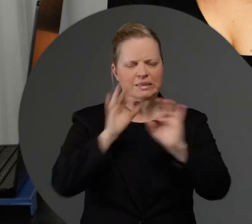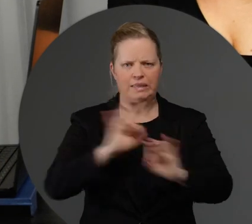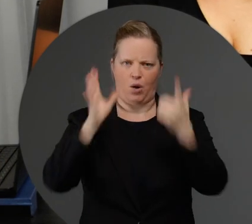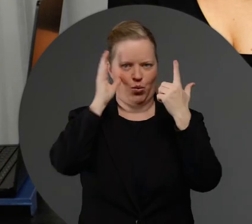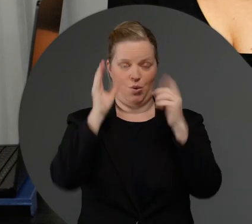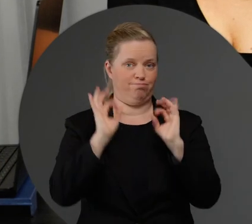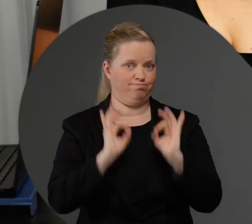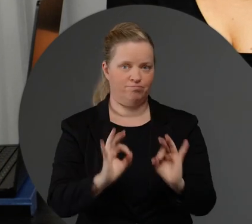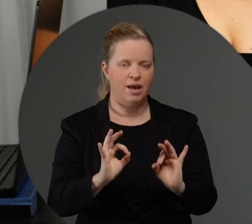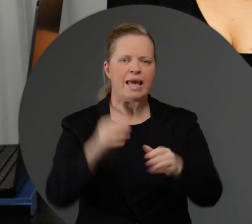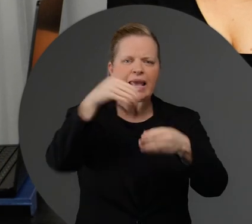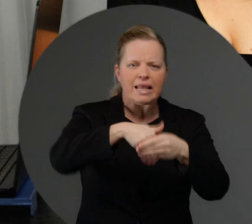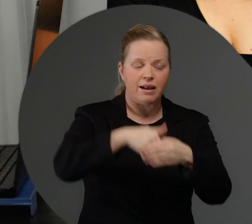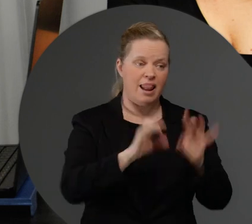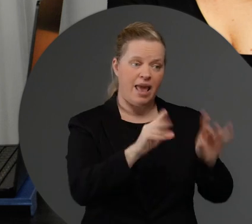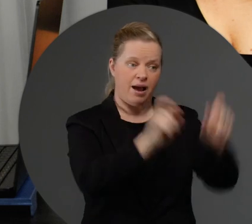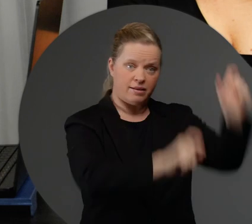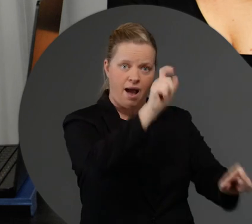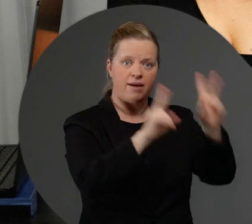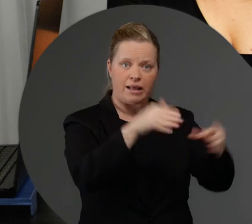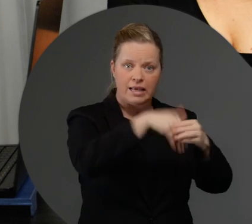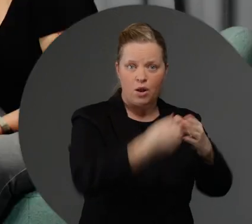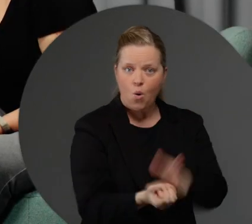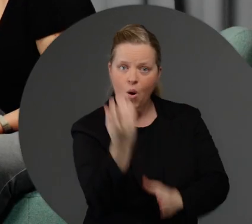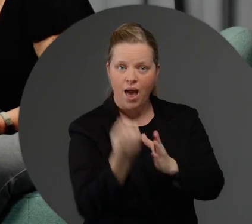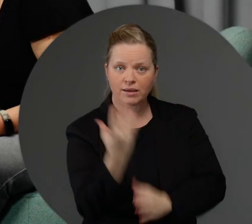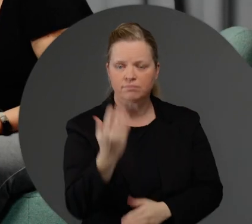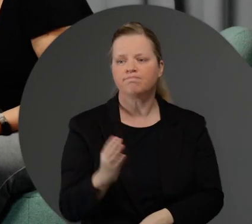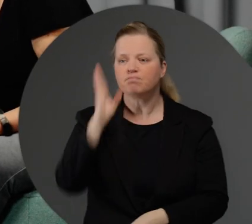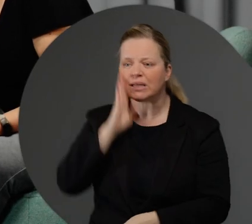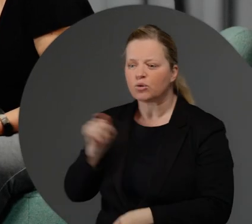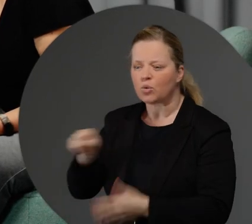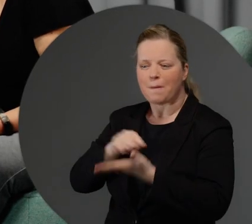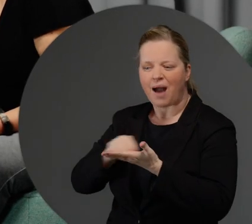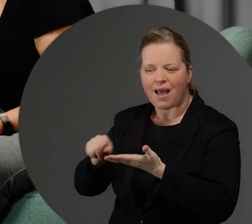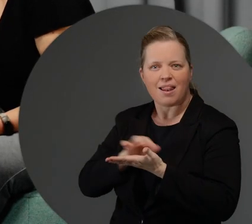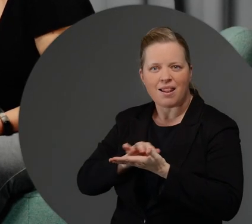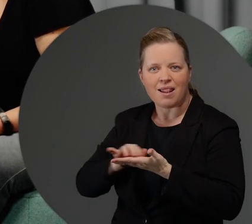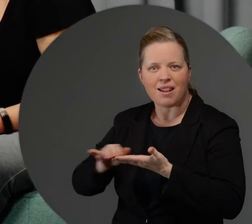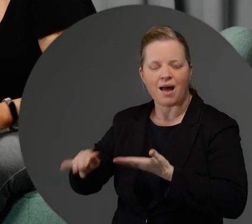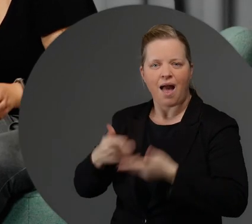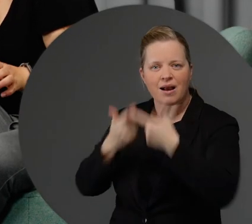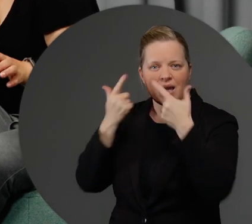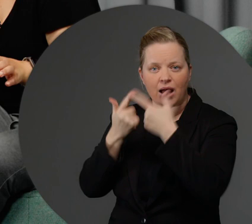Wo man dann einfach auch die Inhalte hochladen kann als Lehrender und so. Du könntest mal die Braillezeile erklären und liest du